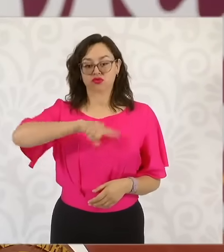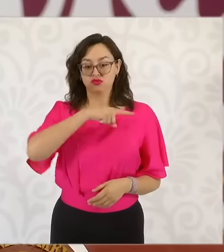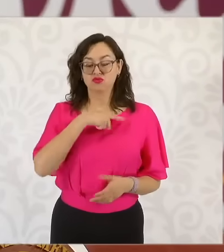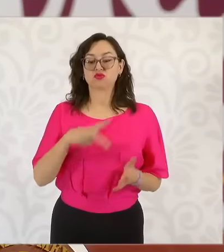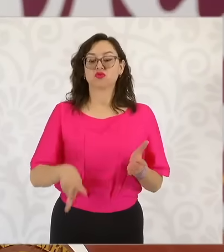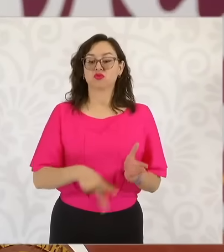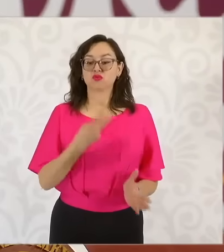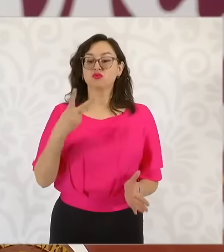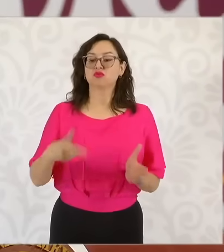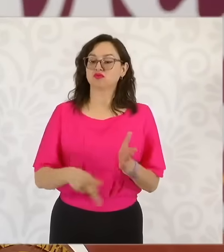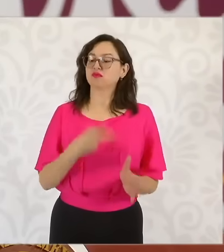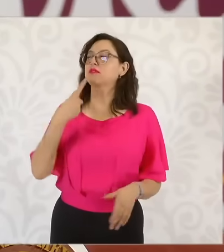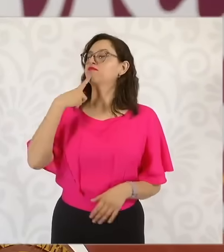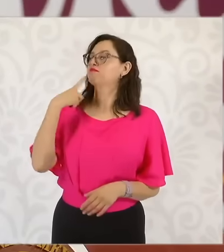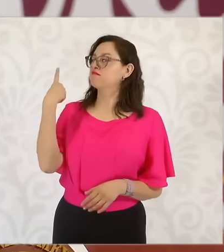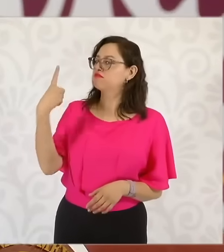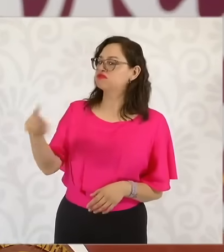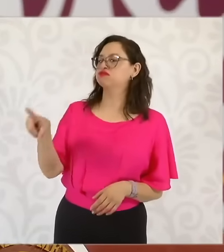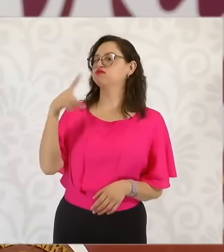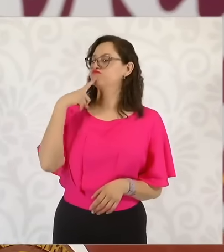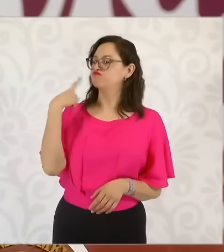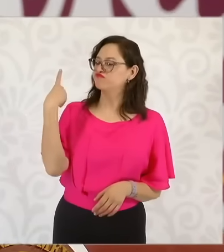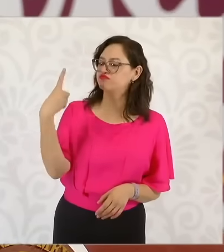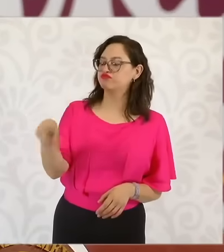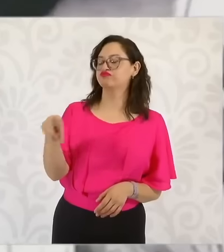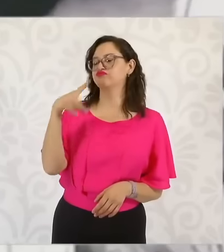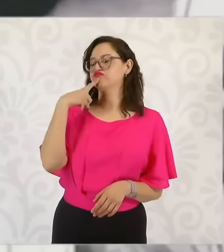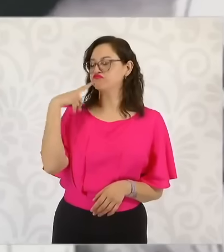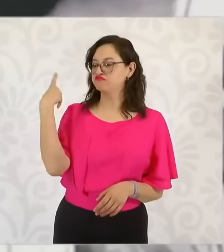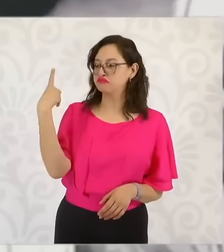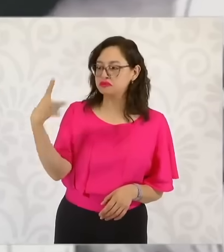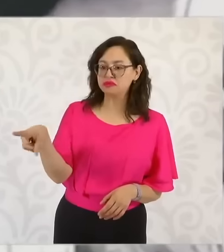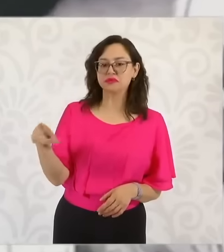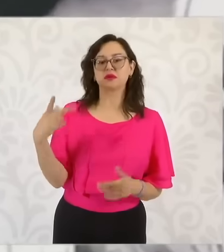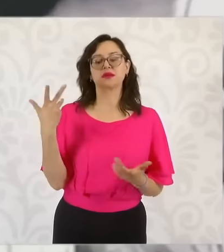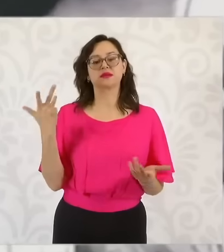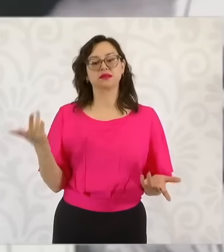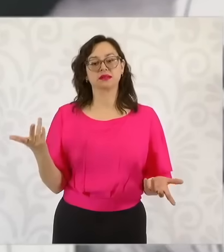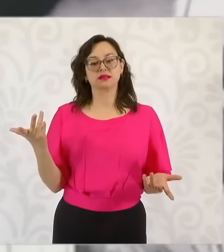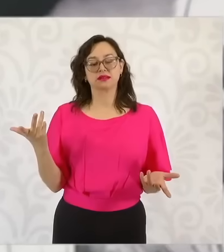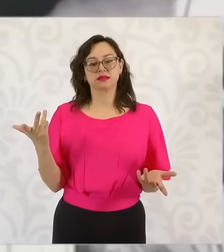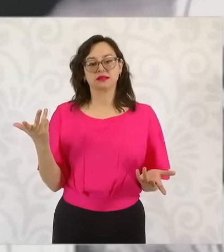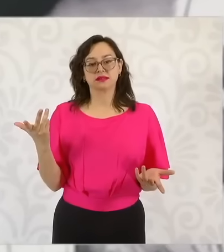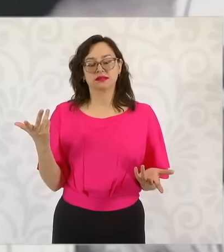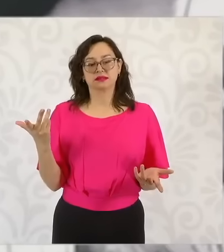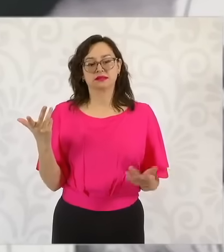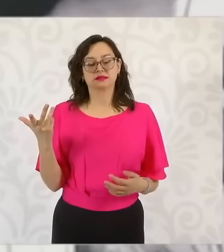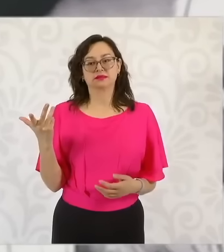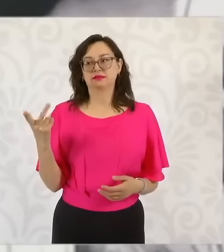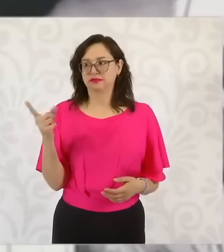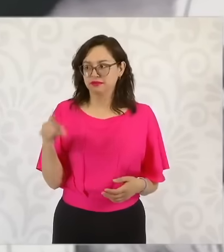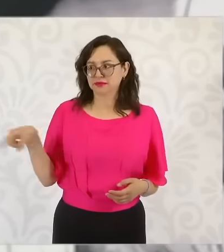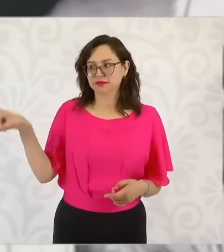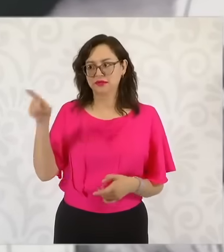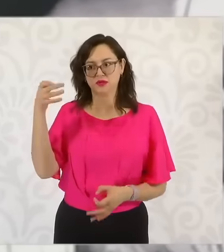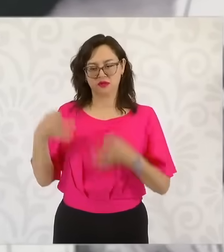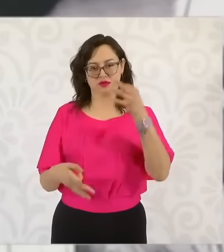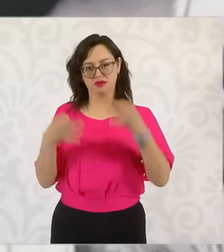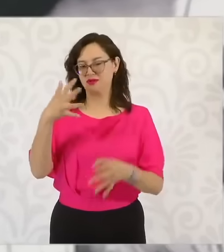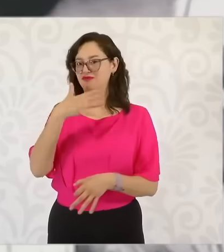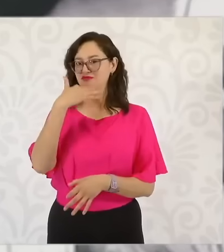el Consejo de la Judicatura relacionadas con la acción de algunos funcionarios judiciales